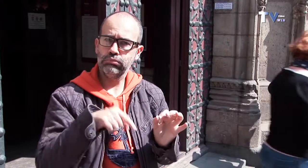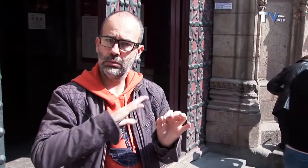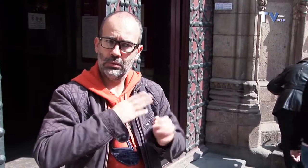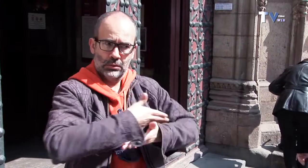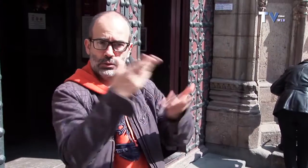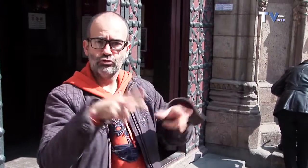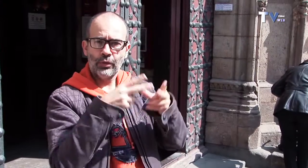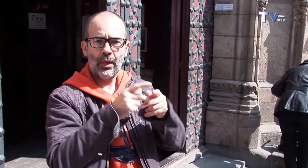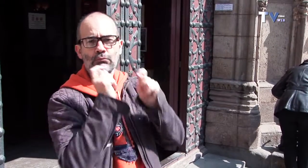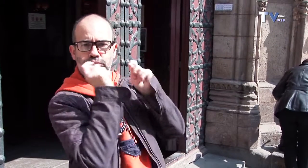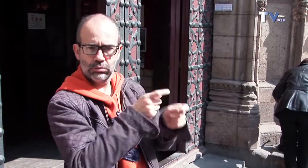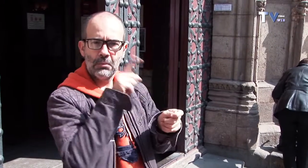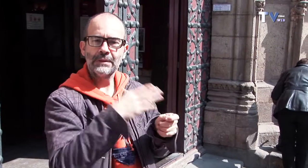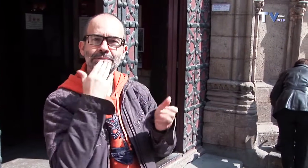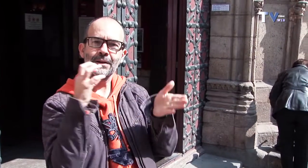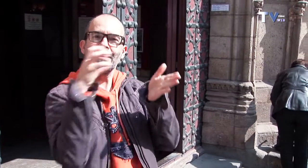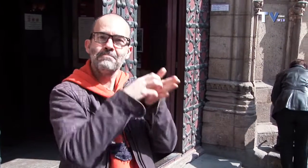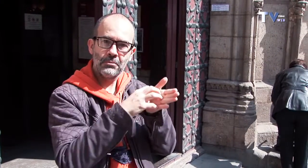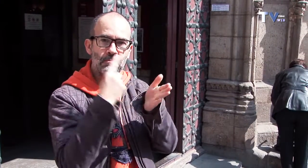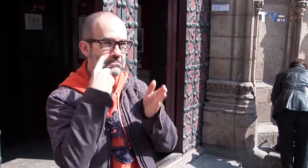sino que la sociedad lo utiliza como símbolo, mirad.